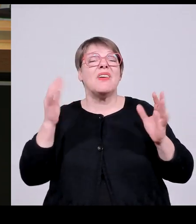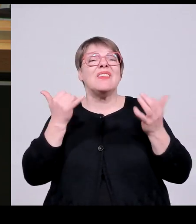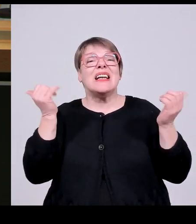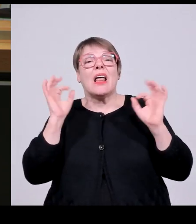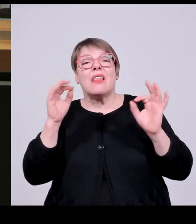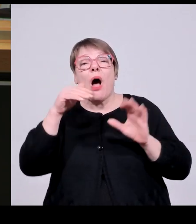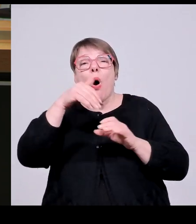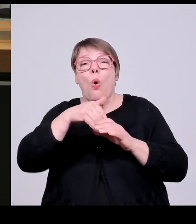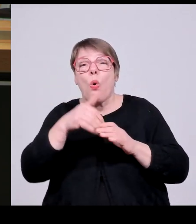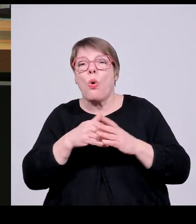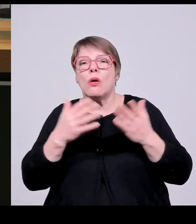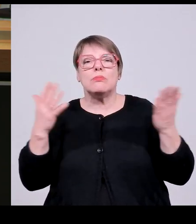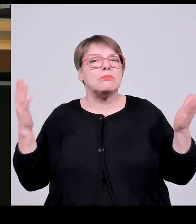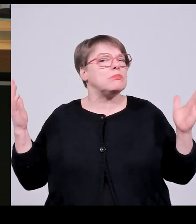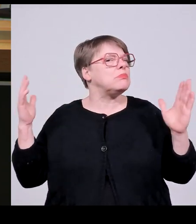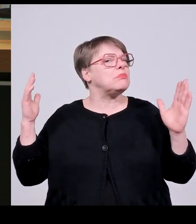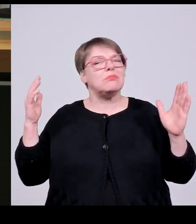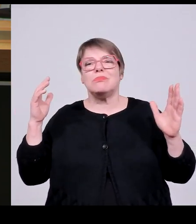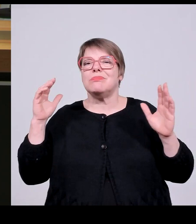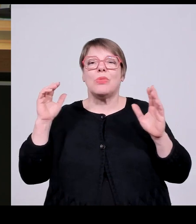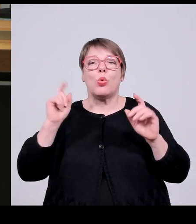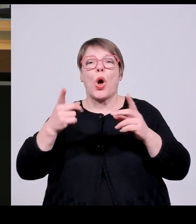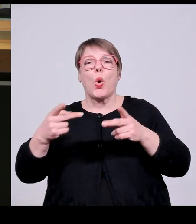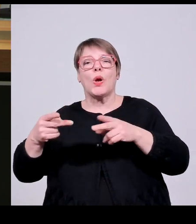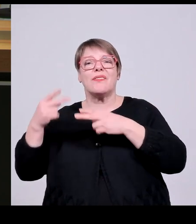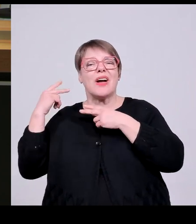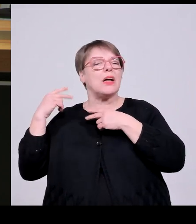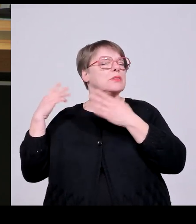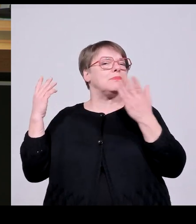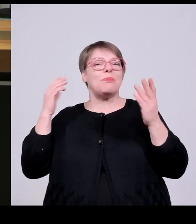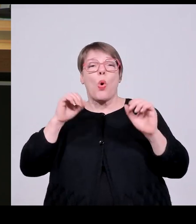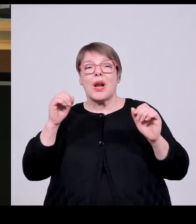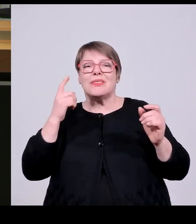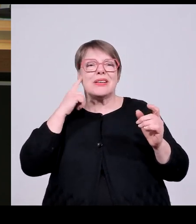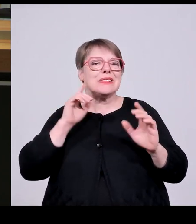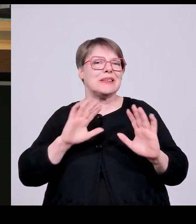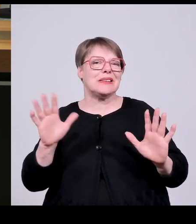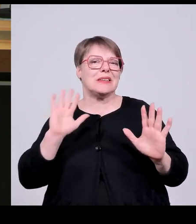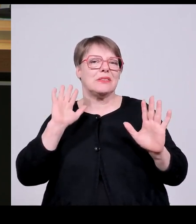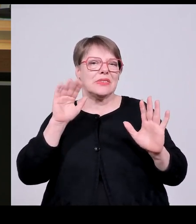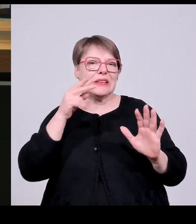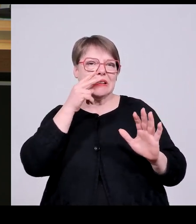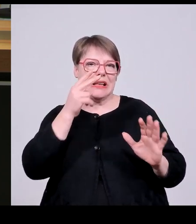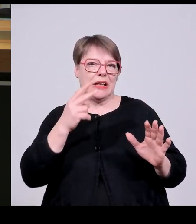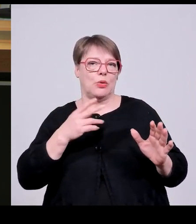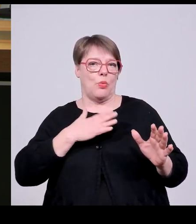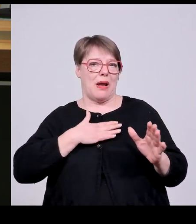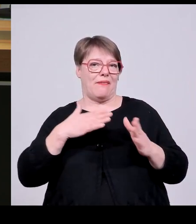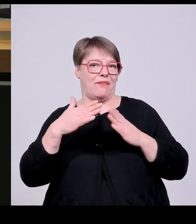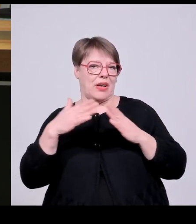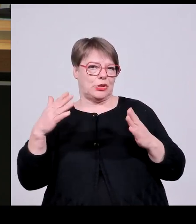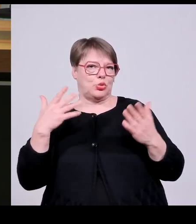Die Verfassung von Berlin hat die Ämter des Präsidenten und der Vizepräsiden etc.